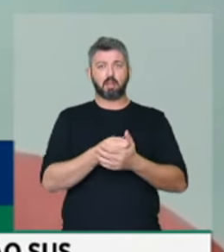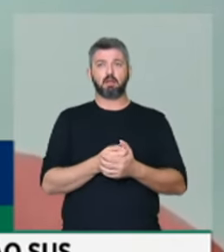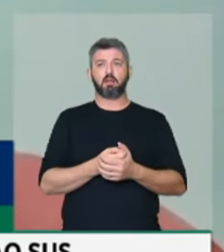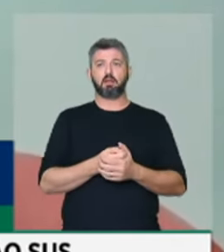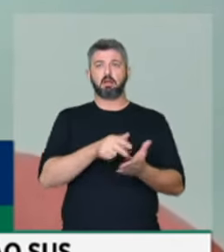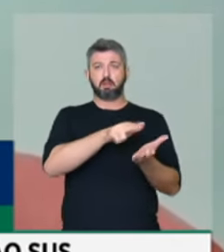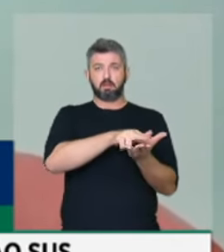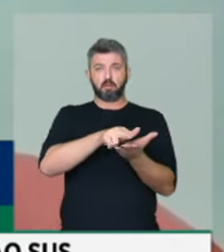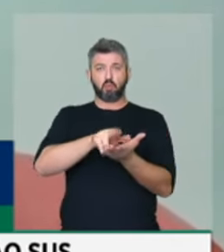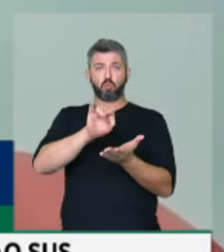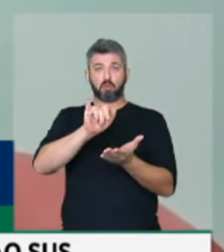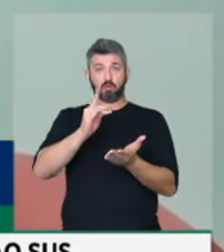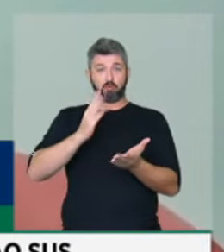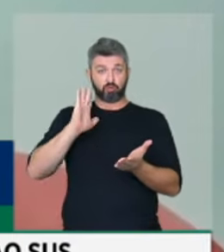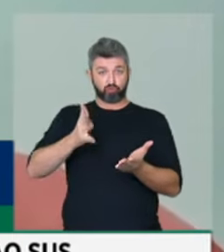DURAS PENAS, COMO A CONTRATAÇÃO DE NOVOS LEITOS